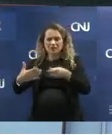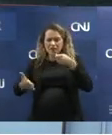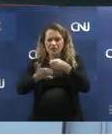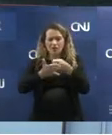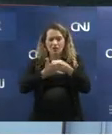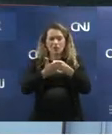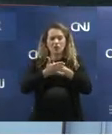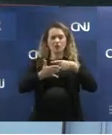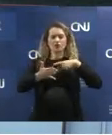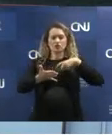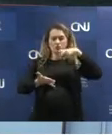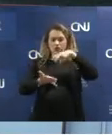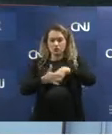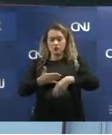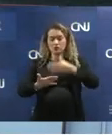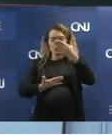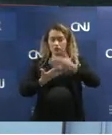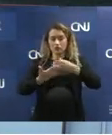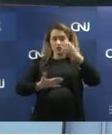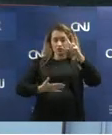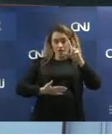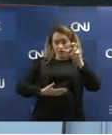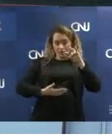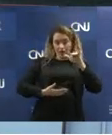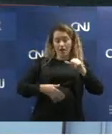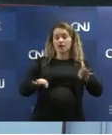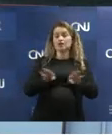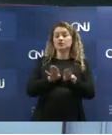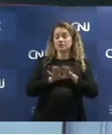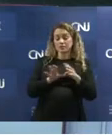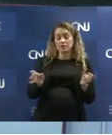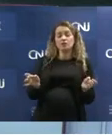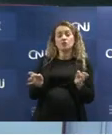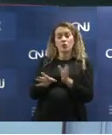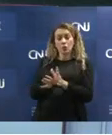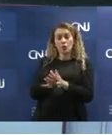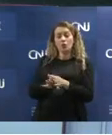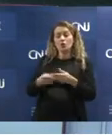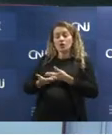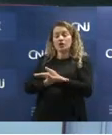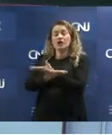E o MPF ainda concluiu que a distribuição de novos processos de execução